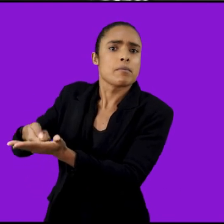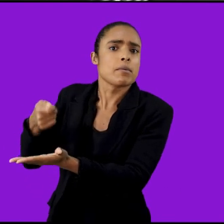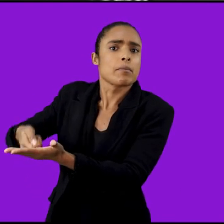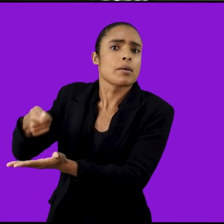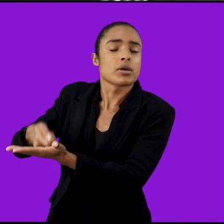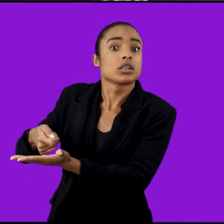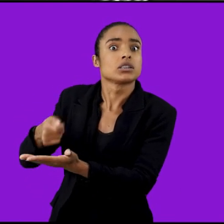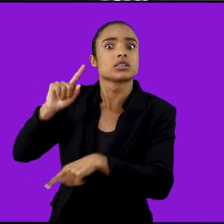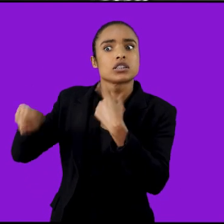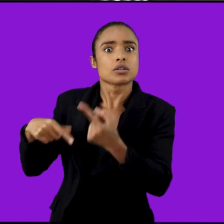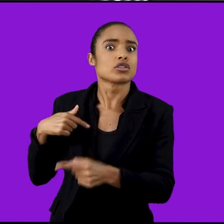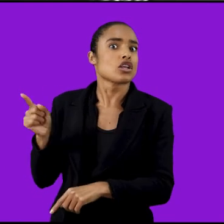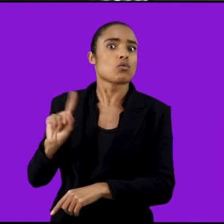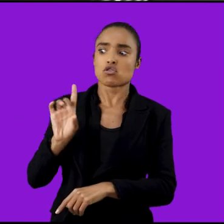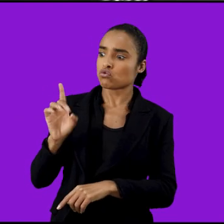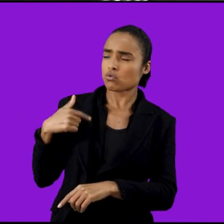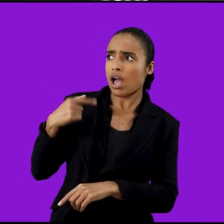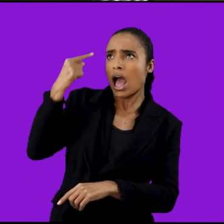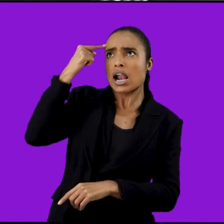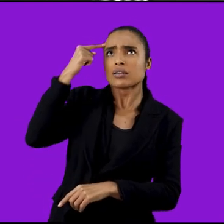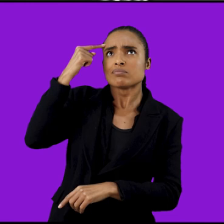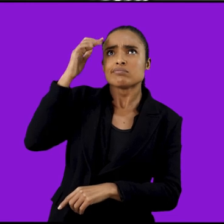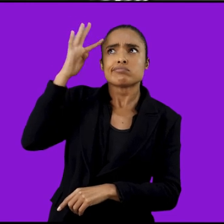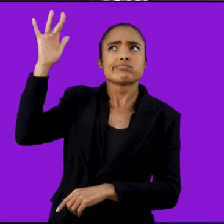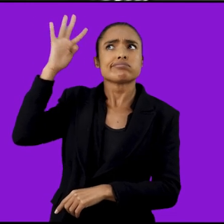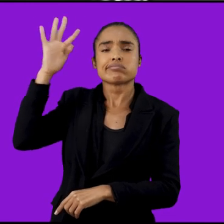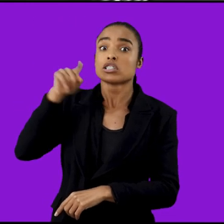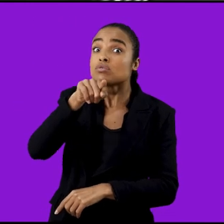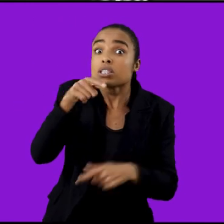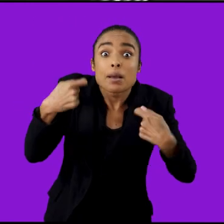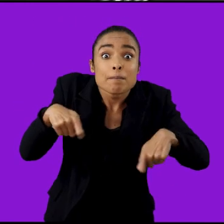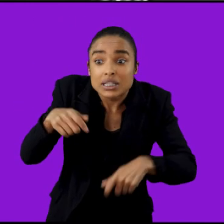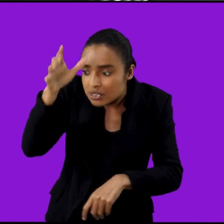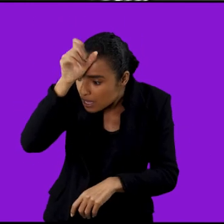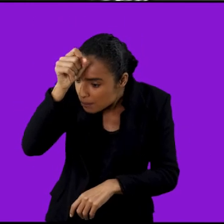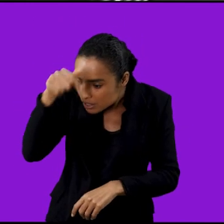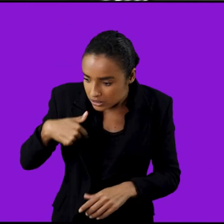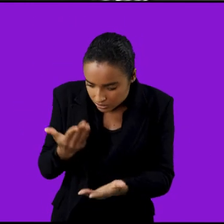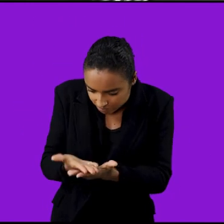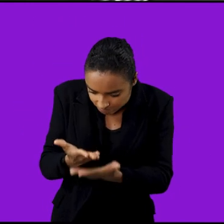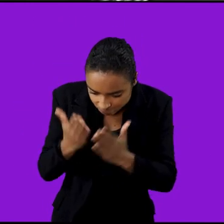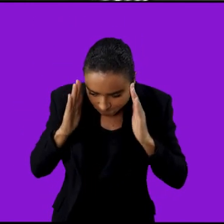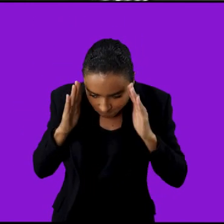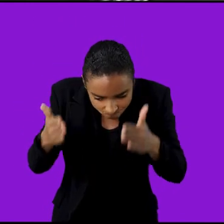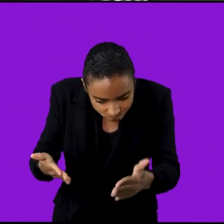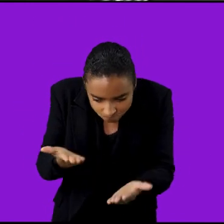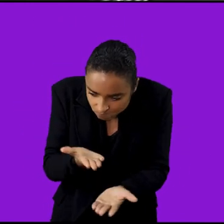bombando… Vai chegar num determinado momento que não é só intuição: tu vai ter que aprender não dá, você vai ter que parar estudar, entendeu?